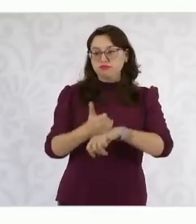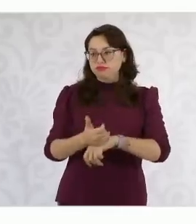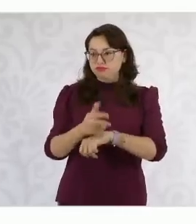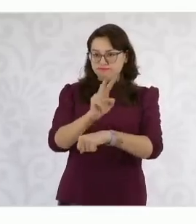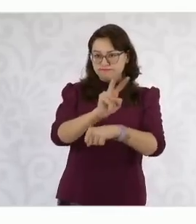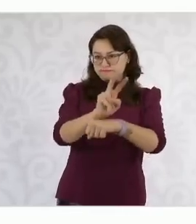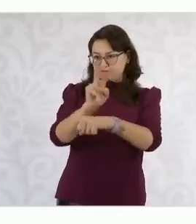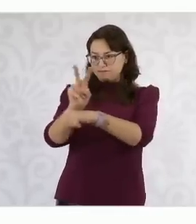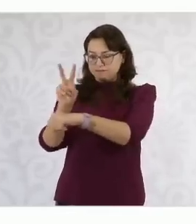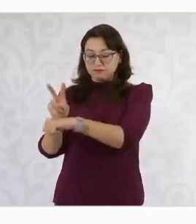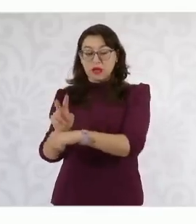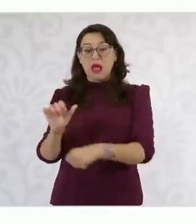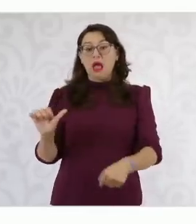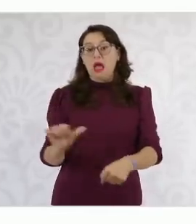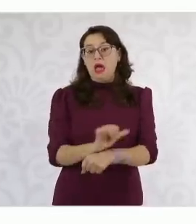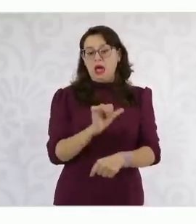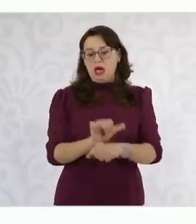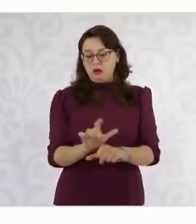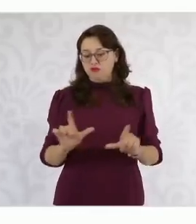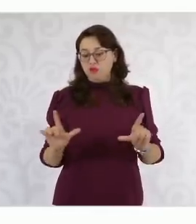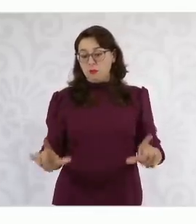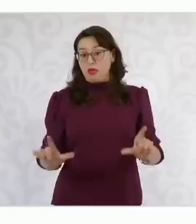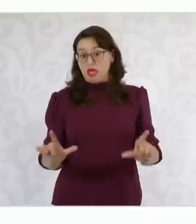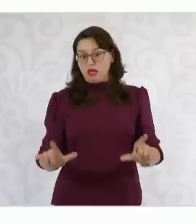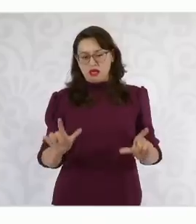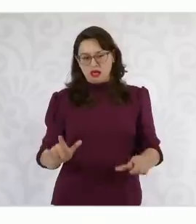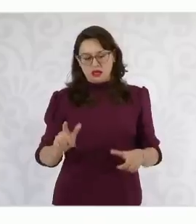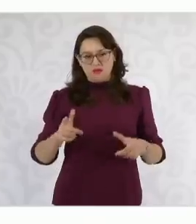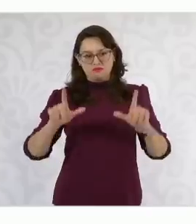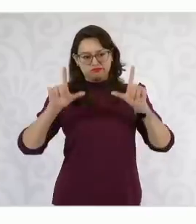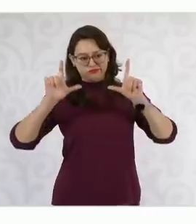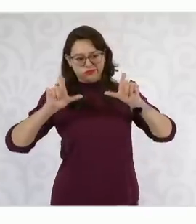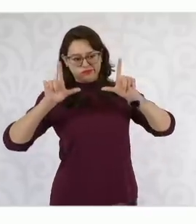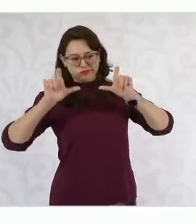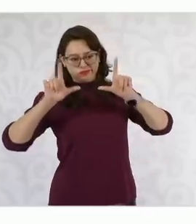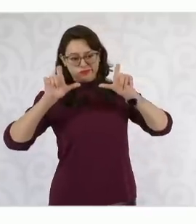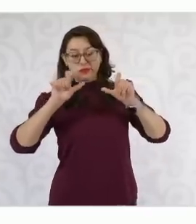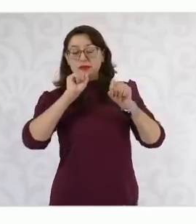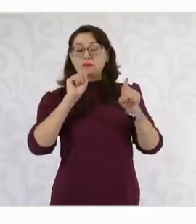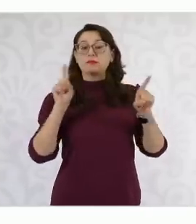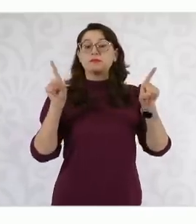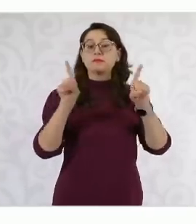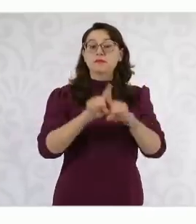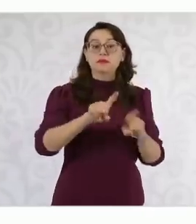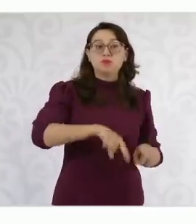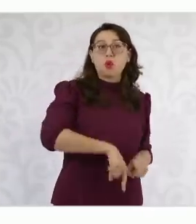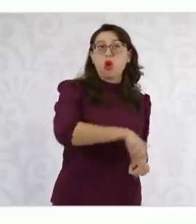placa y se instalaron arcos detectores en Arcos carreteros de Acapulco además se cuenta con el